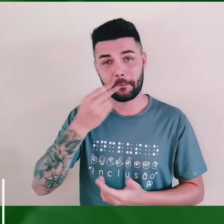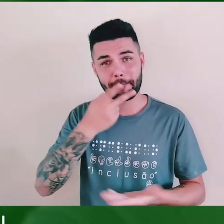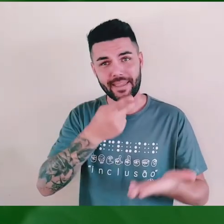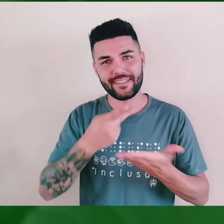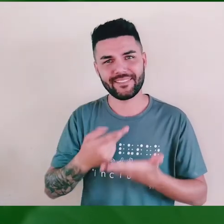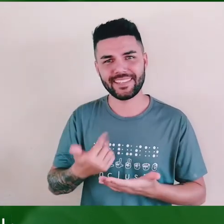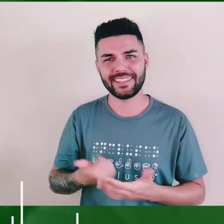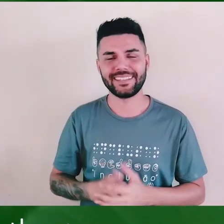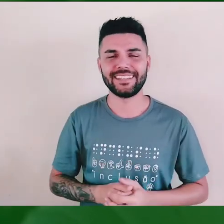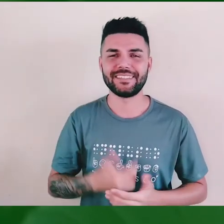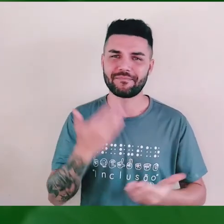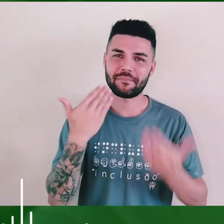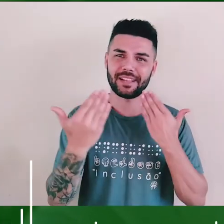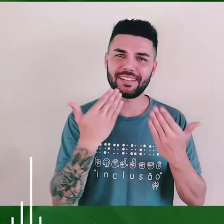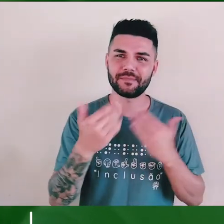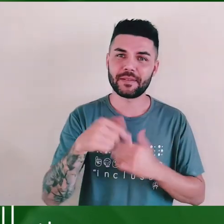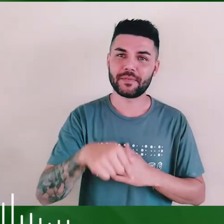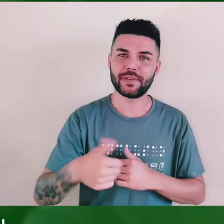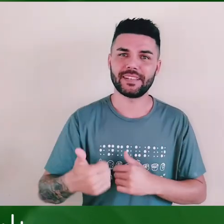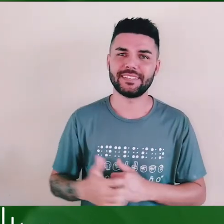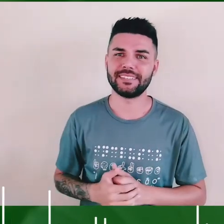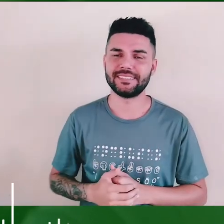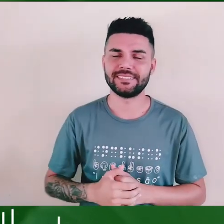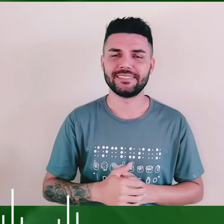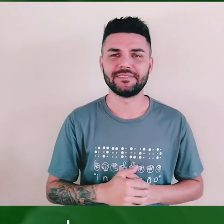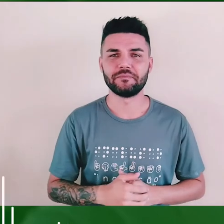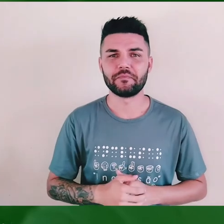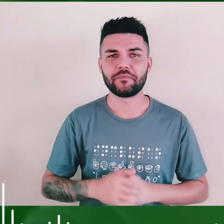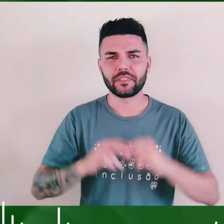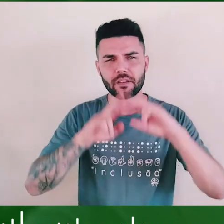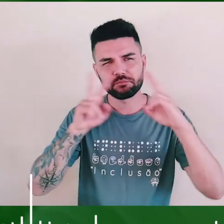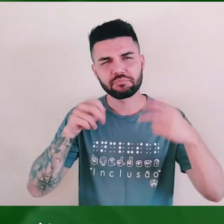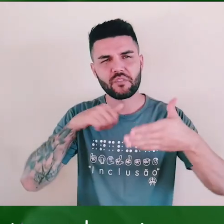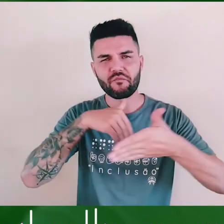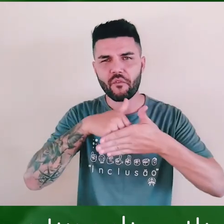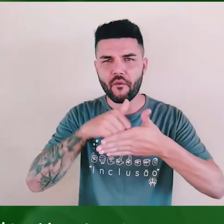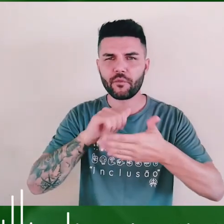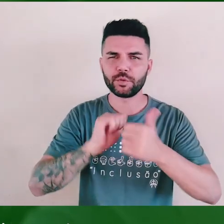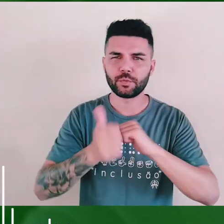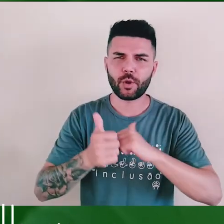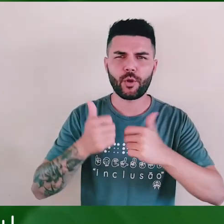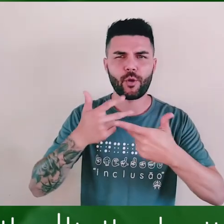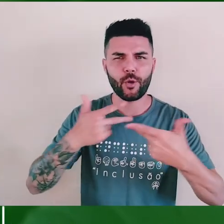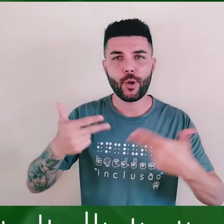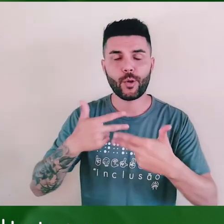um papo aqui super produtivo sobre futebol e outras coisas. Nosso tempo está até acabando,